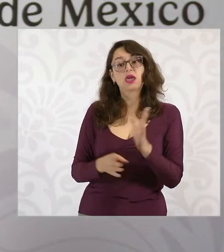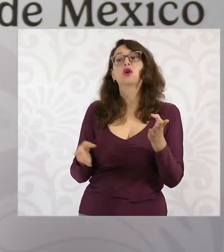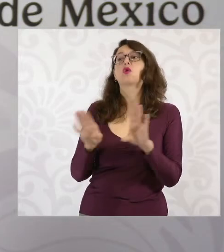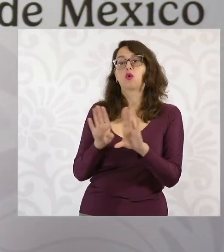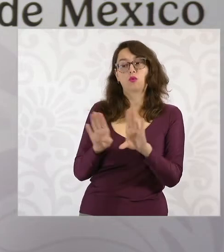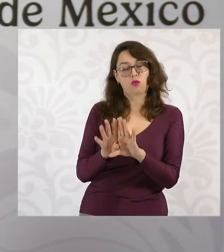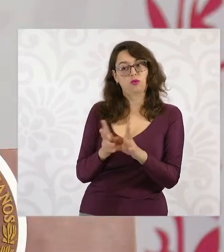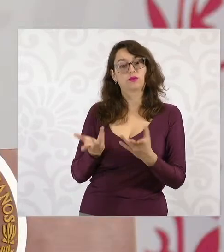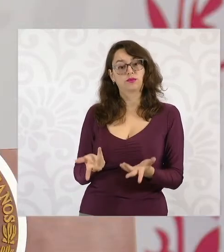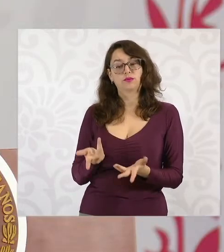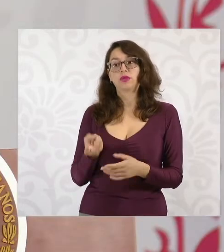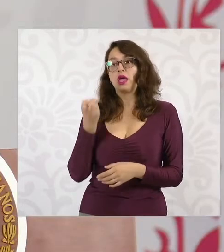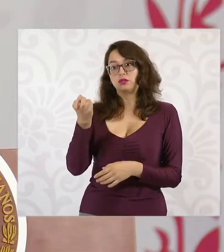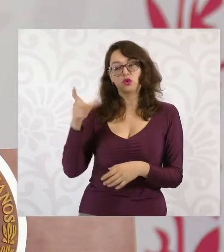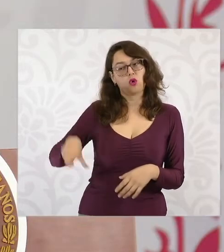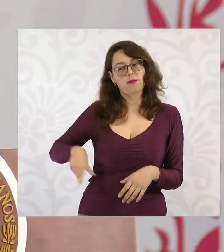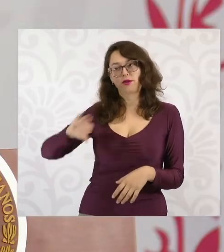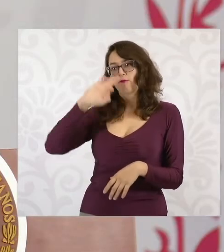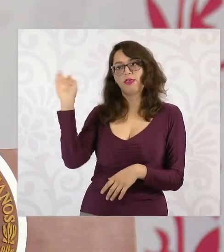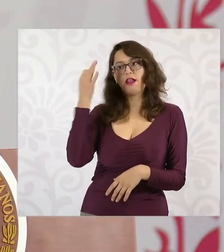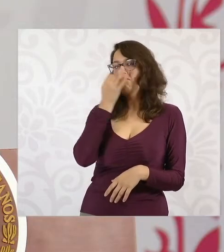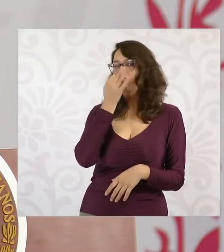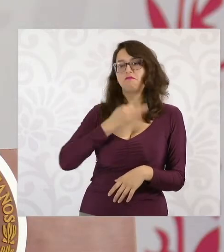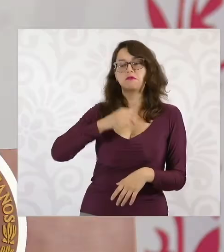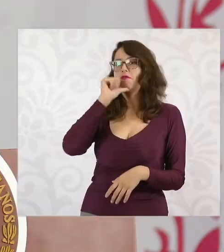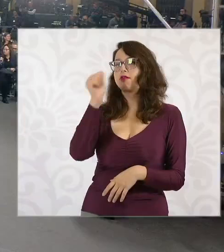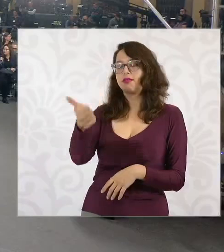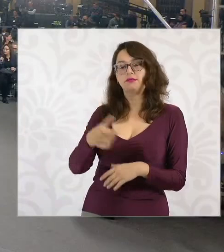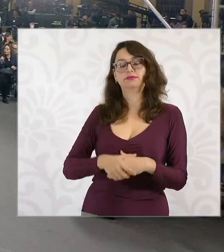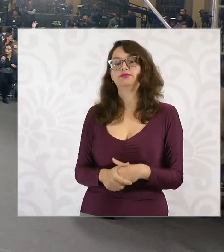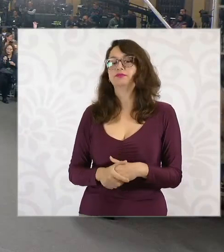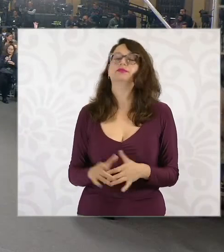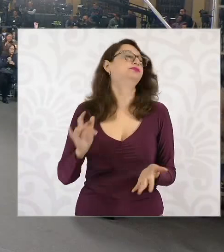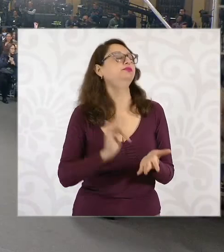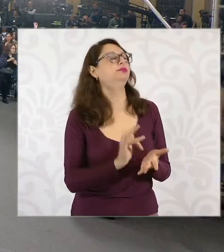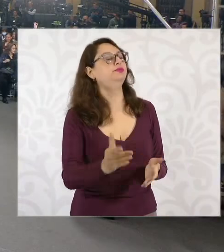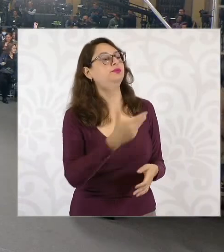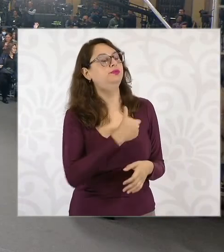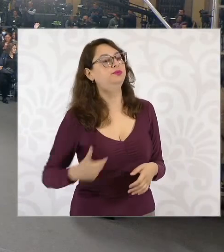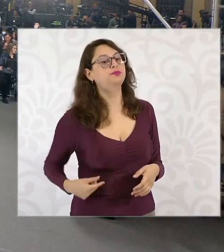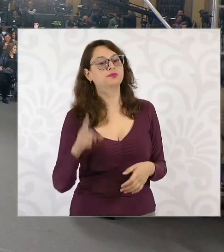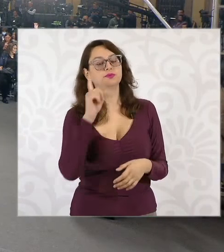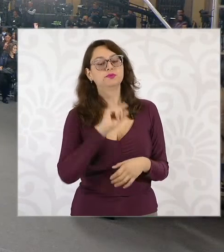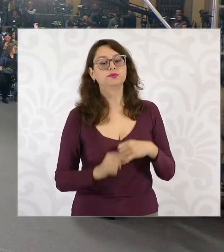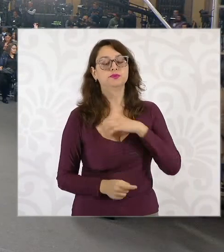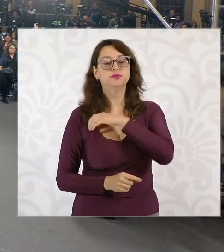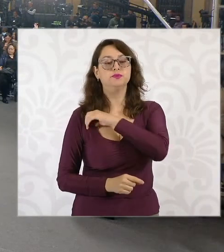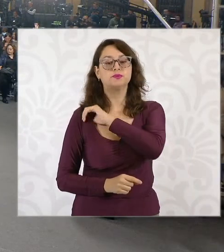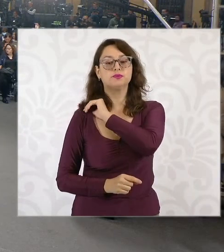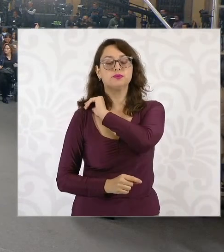tuviera conocimiento el gabinete de seguridad. Okay, muchas gracias, presidenta. Buen día.